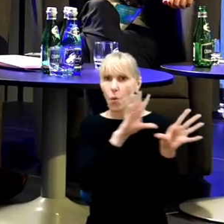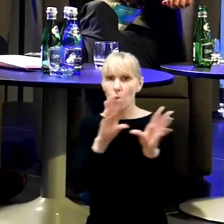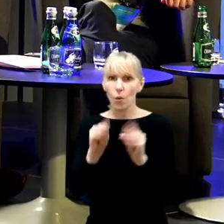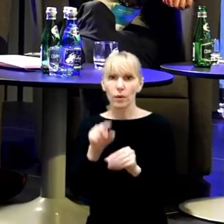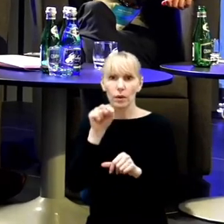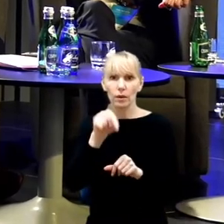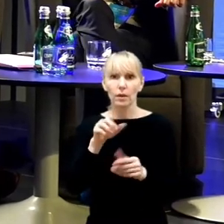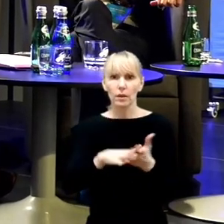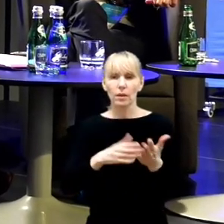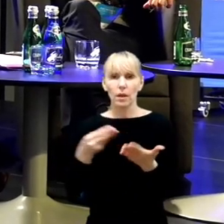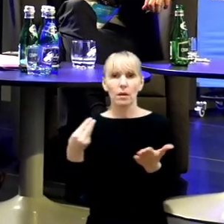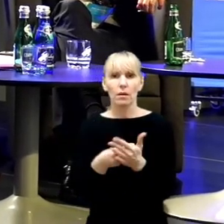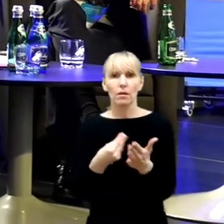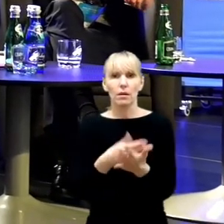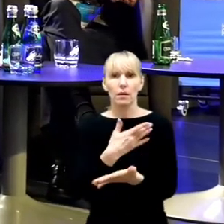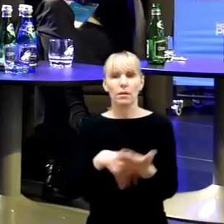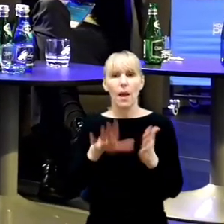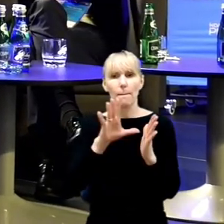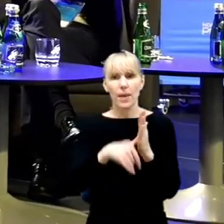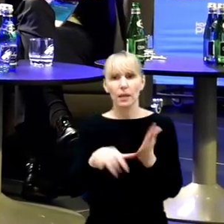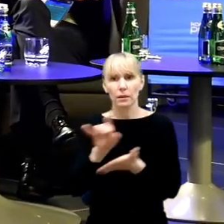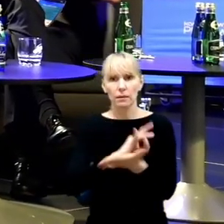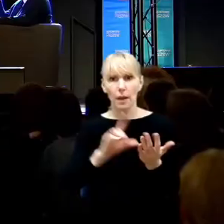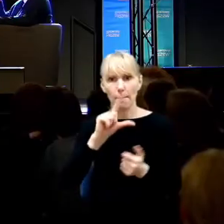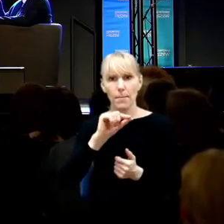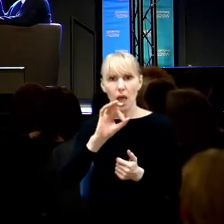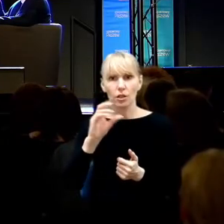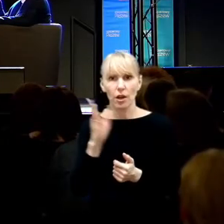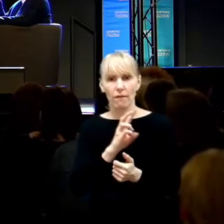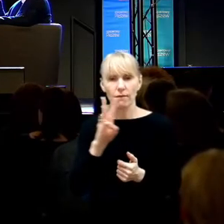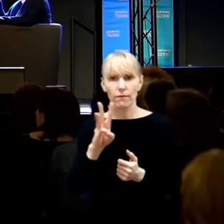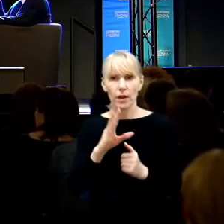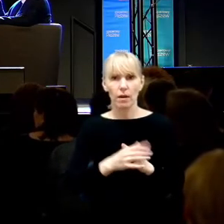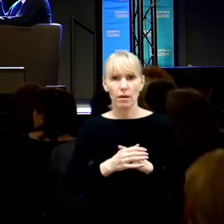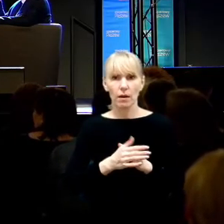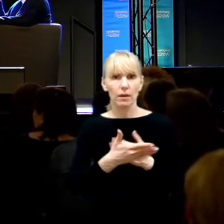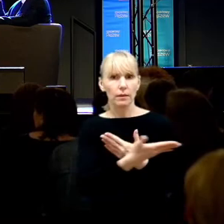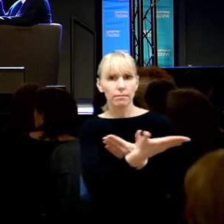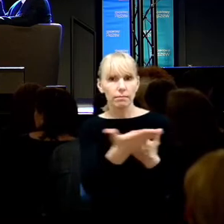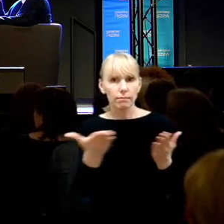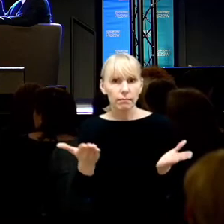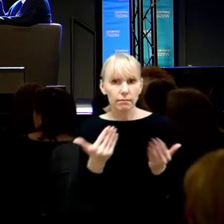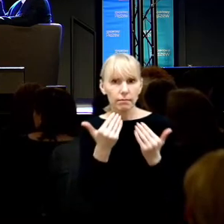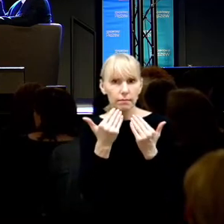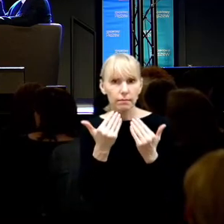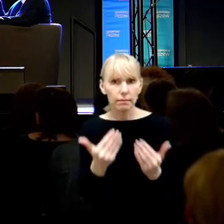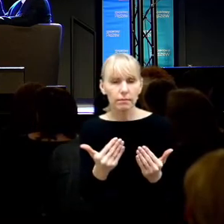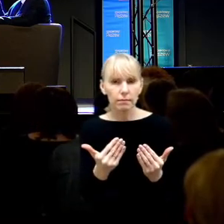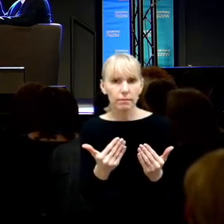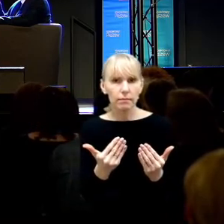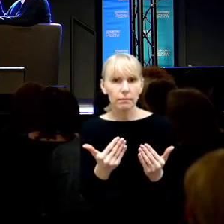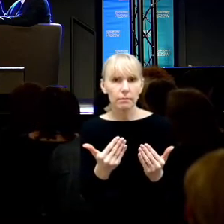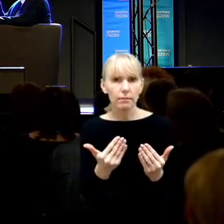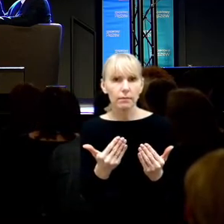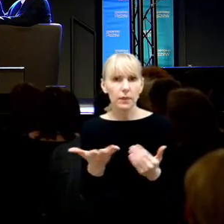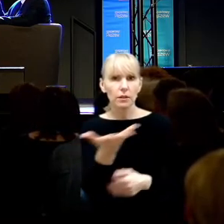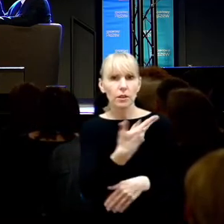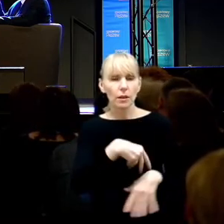czyli na miasto gminę Pleszew. Fajnie, bardzo dziękuję. Czy Pani prezes też chciałaby się odnieść?